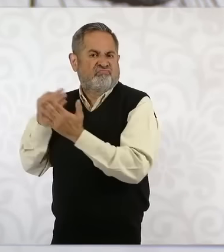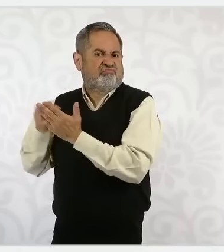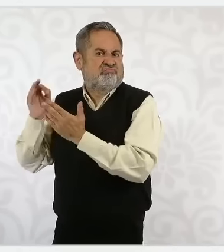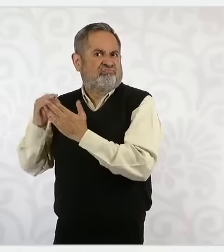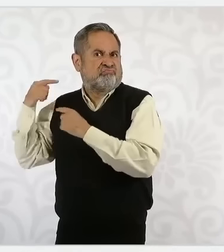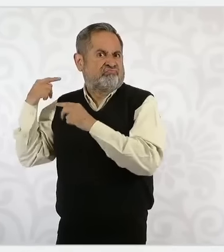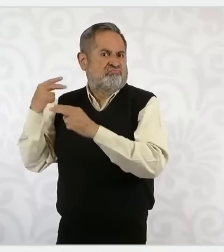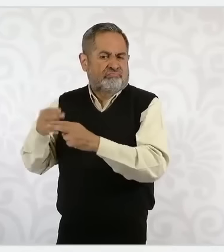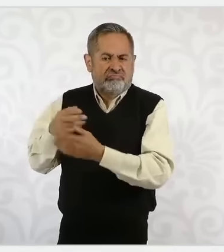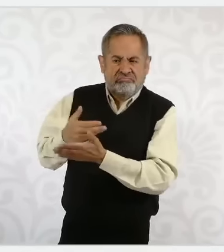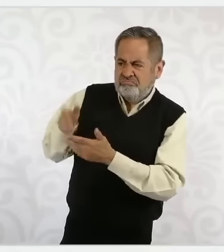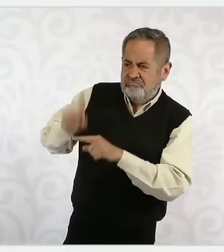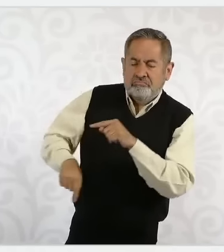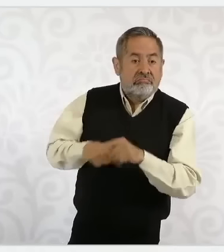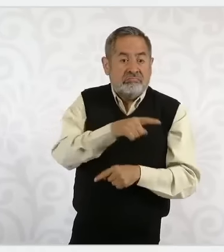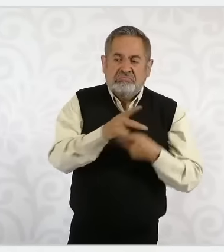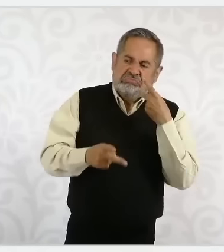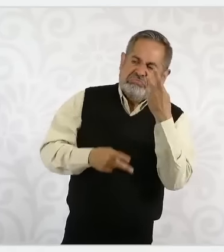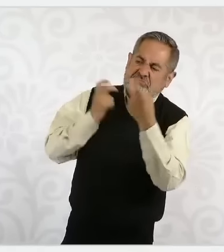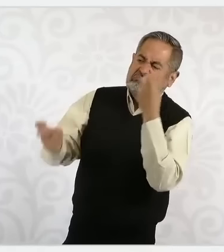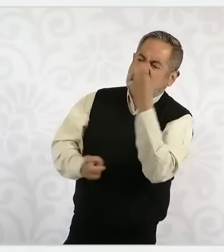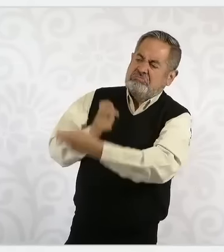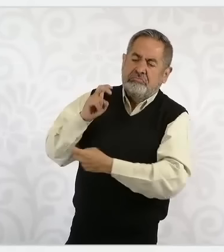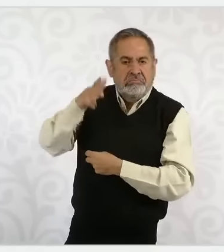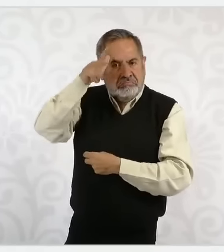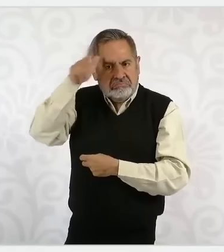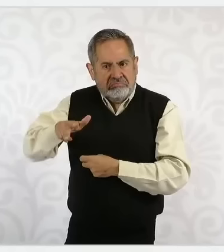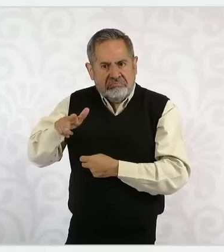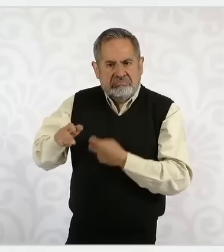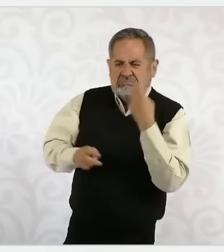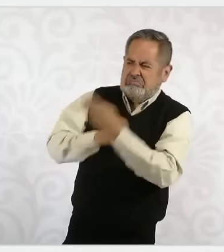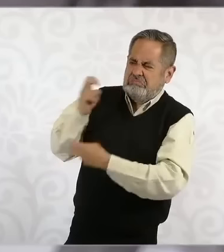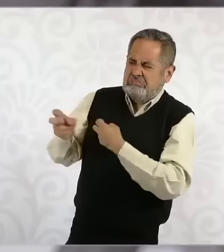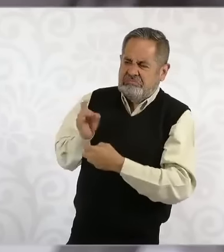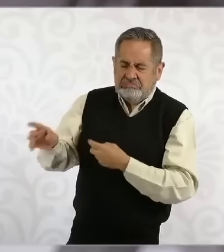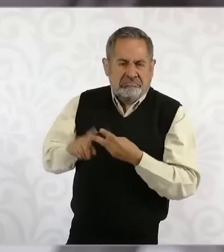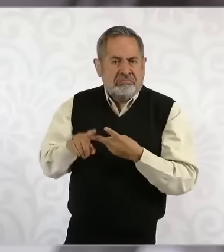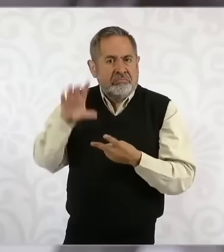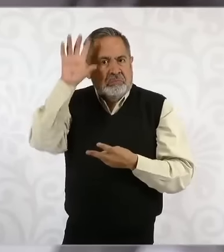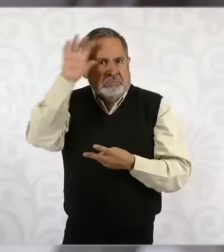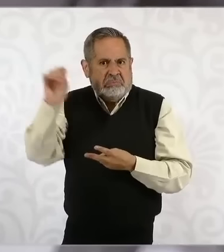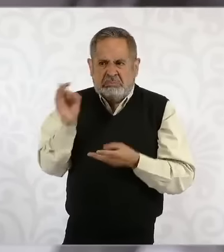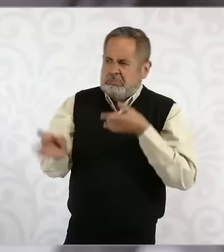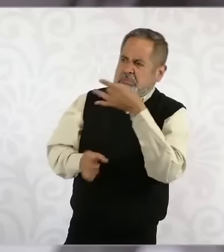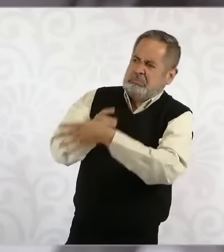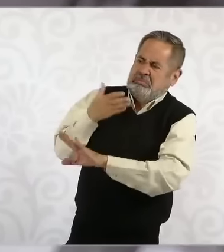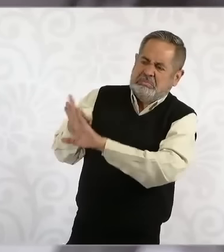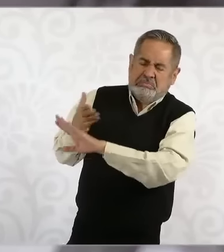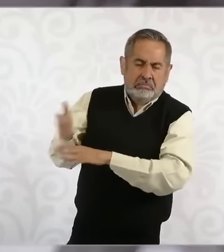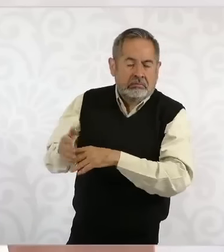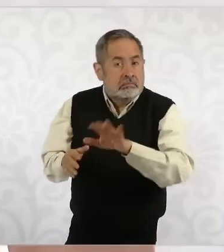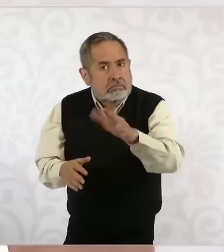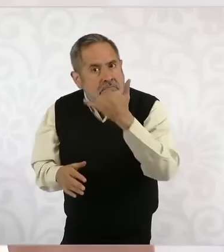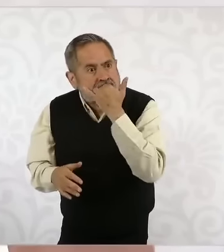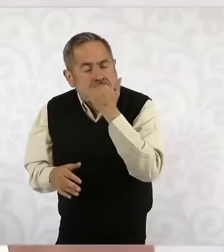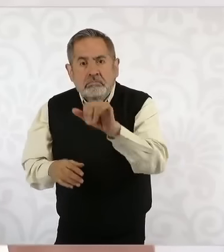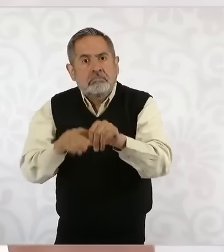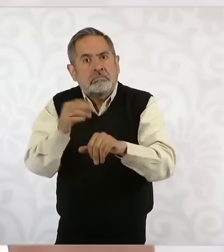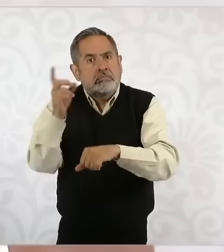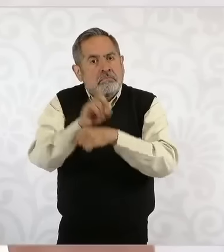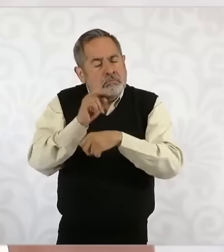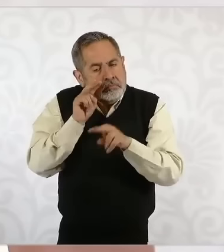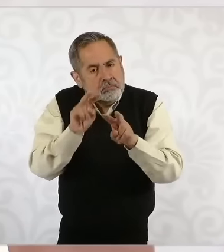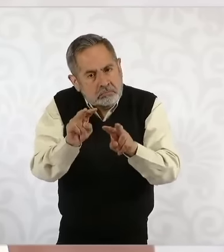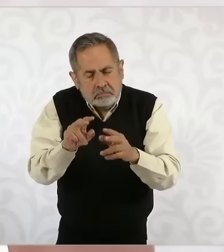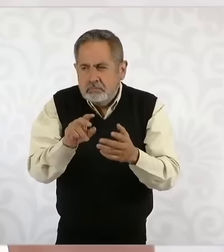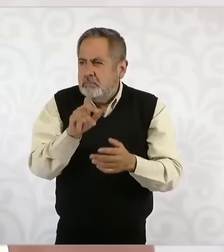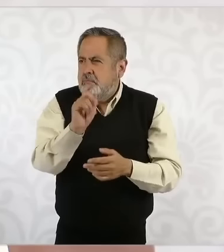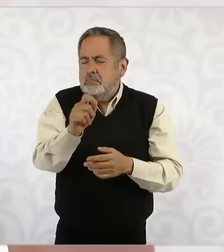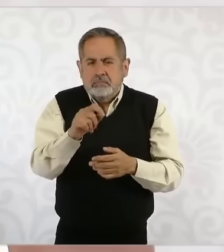Hablaron mal de Hidalgo, hablaron mal de Morelos. El otro día vi un una cuenta